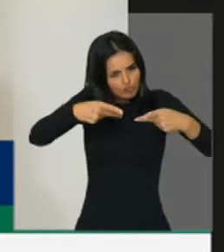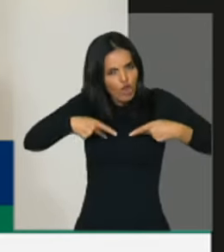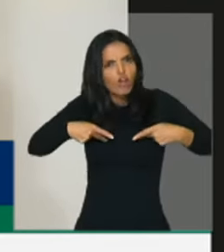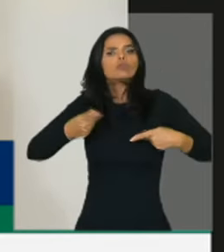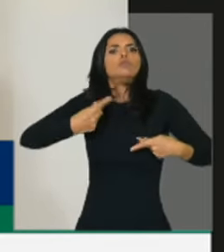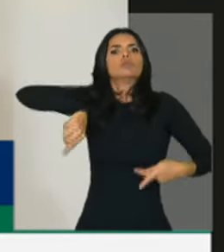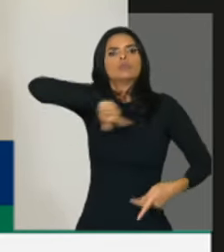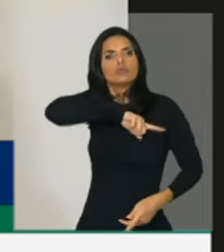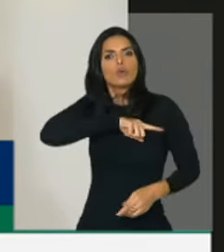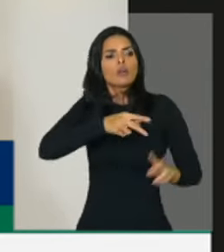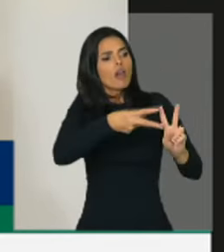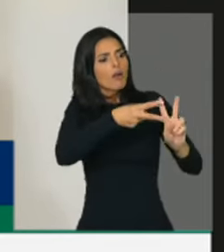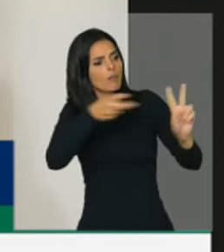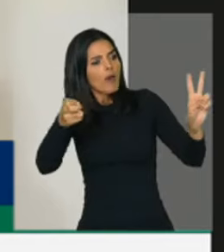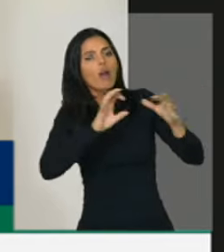TEMOS O CÓDIGO FLORESTAL MAIS AVANÇADO DO MUNDO QUE ESSA